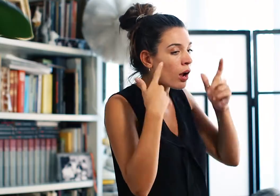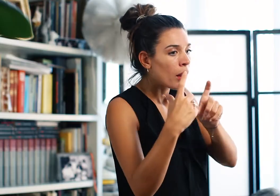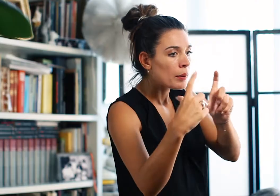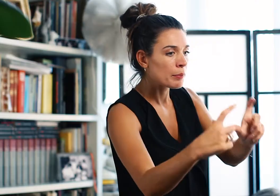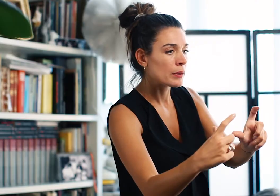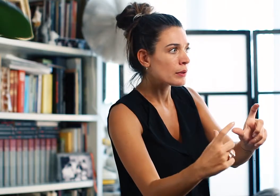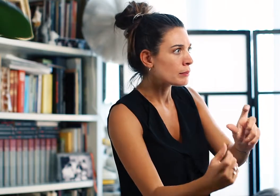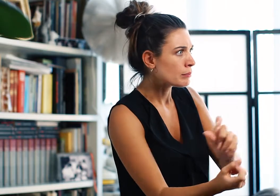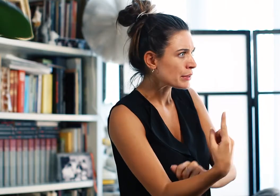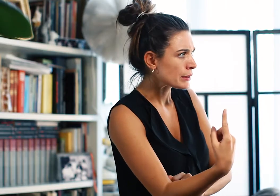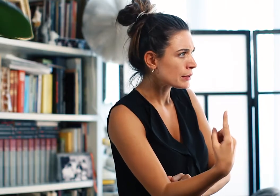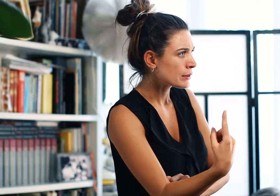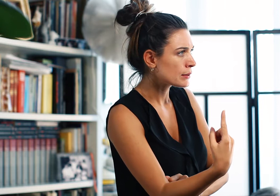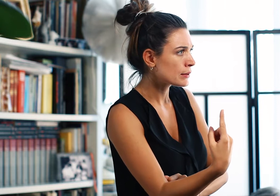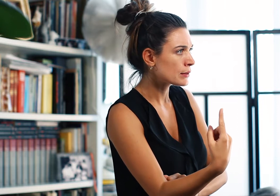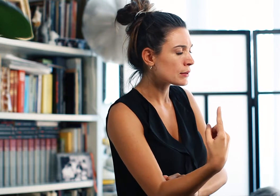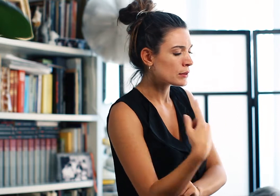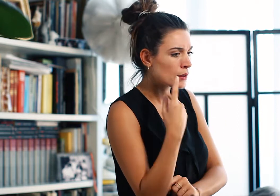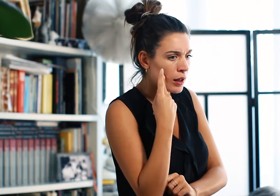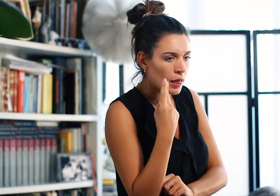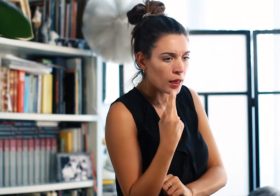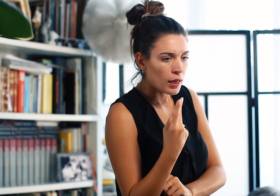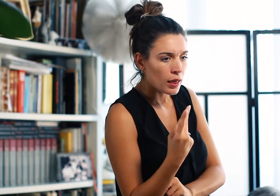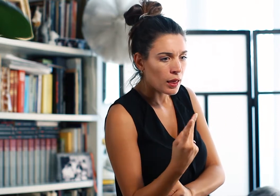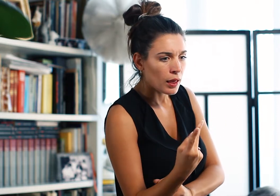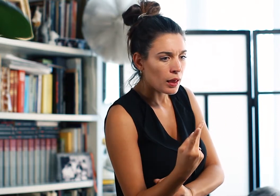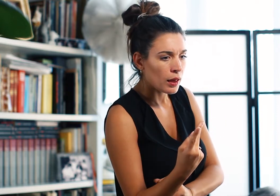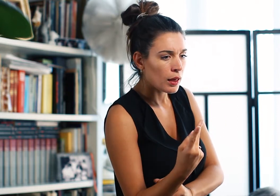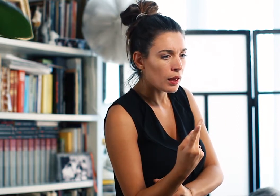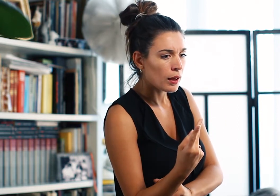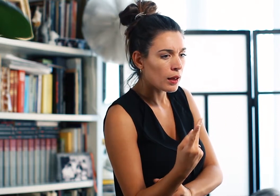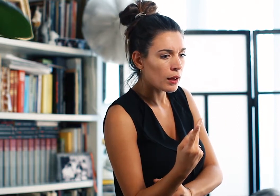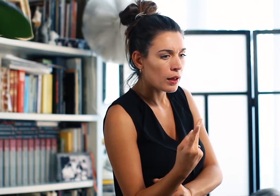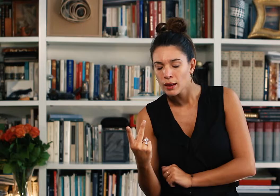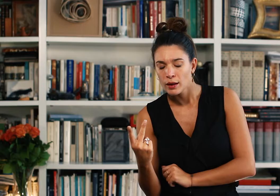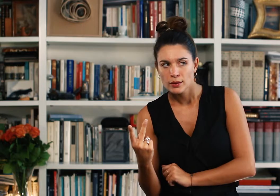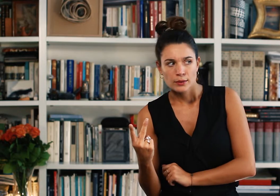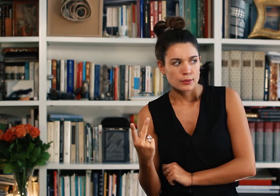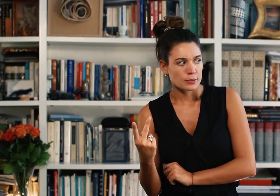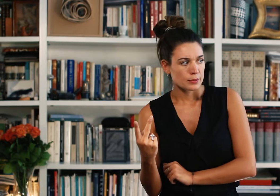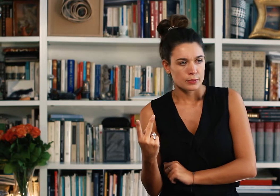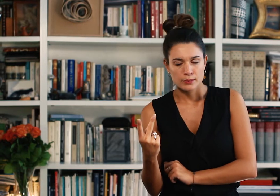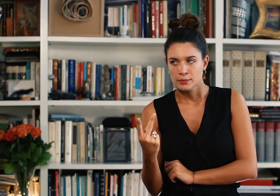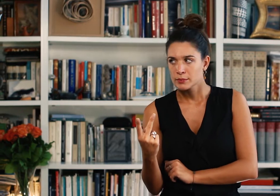fiori blu. Si chinò ad osservarli a lungo, rimase in quella posizione che da lontano non avrebbe mancato di risultare agli occhi di eventuali testimoni